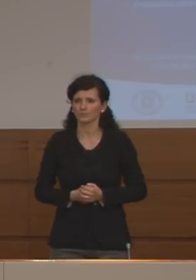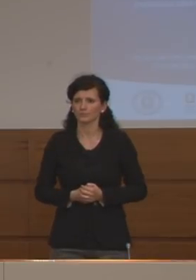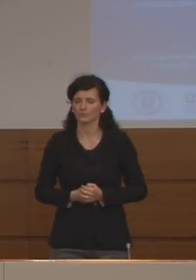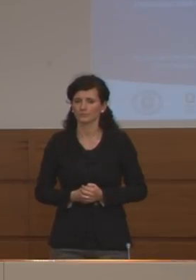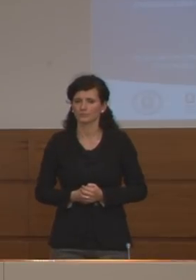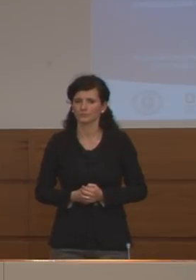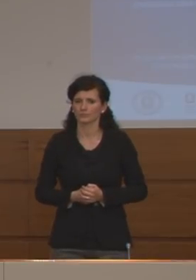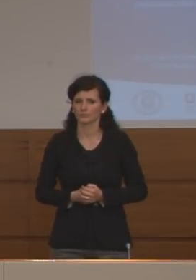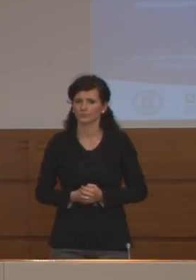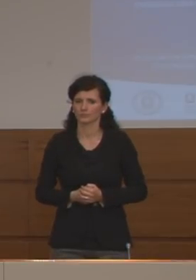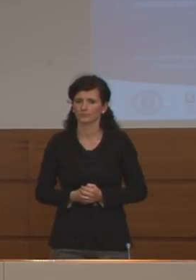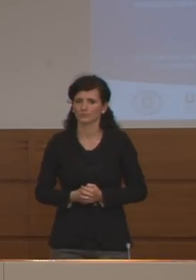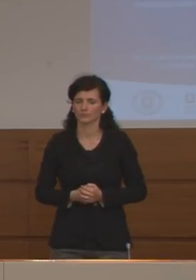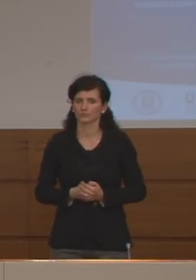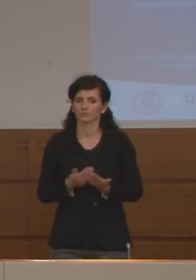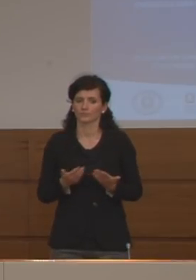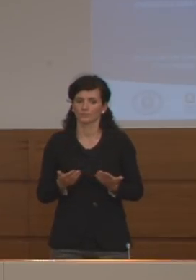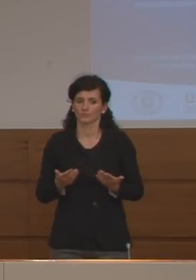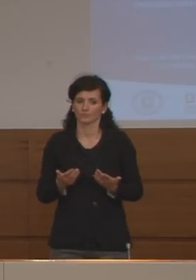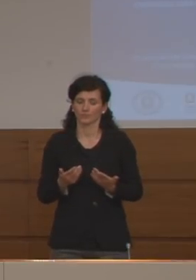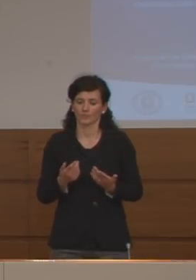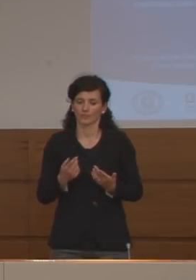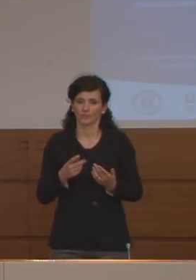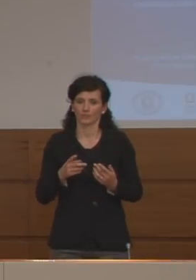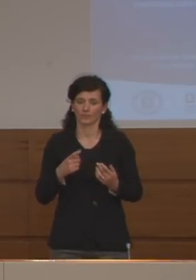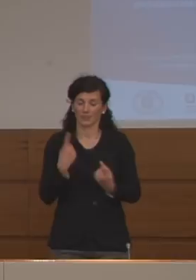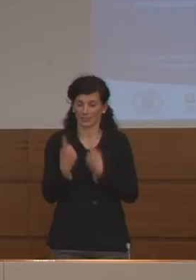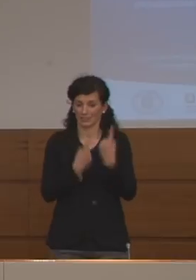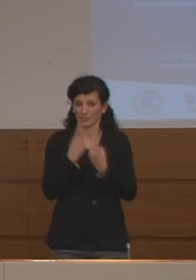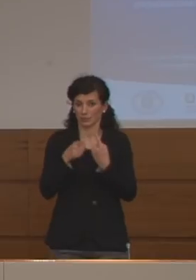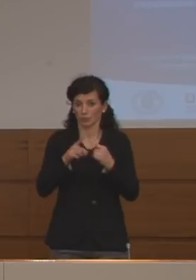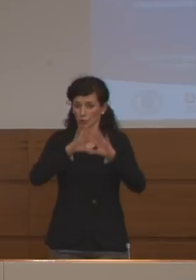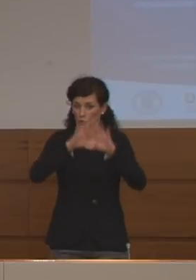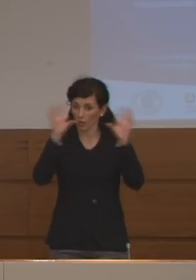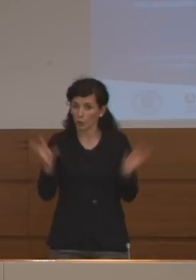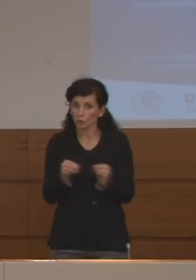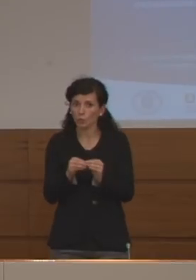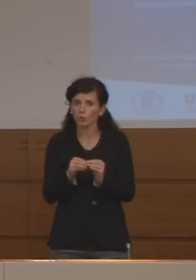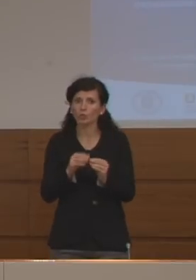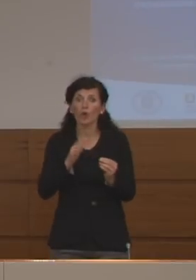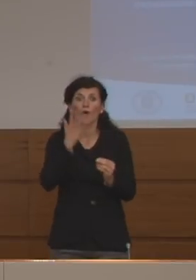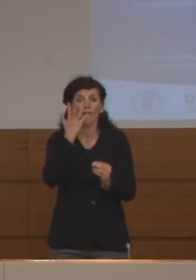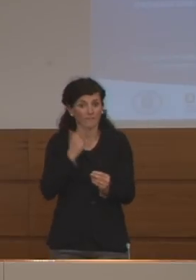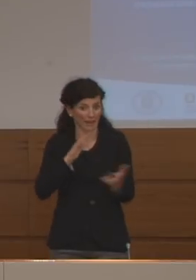tutto questo non potrà minimamente essere cambiato. Non ci potrà essere